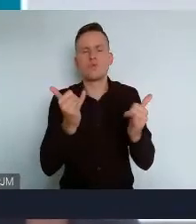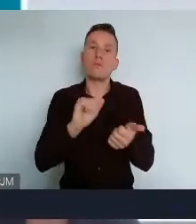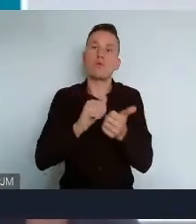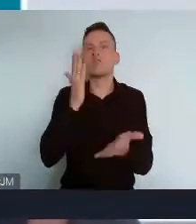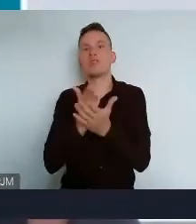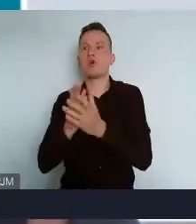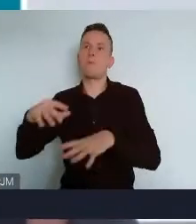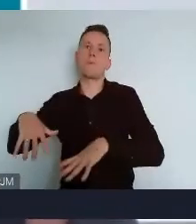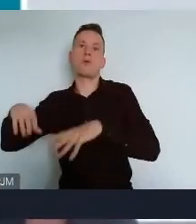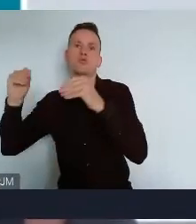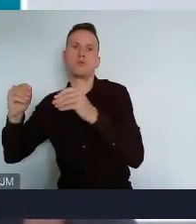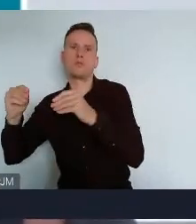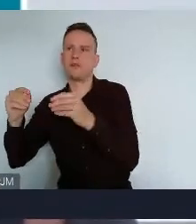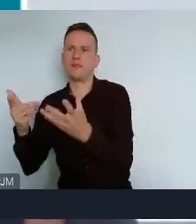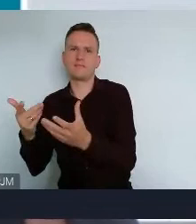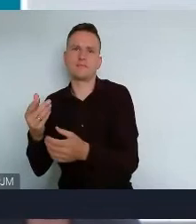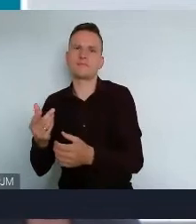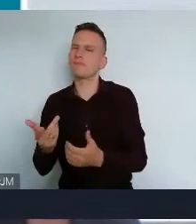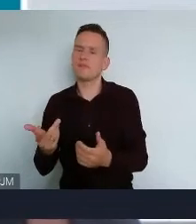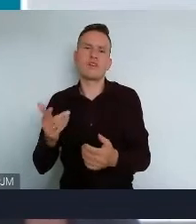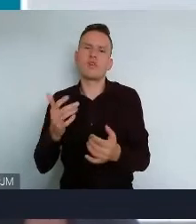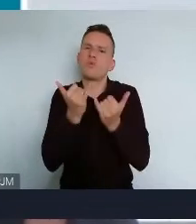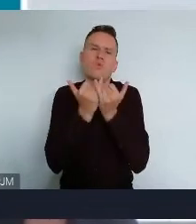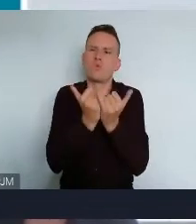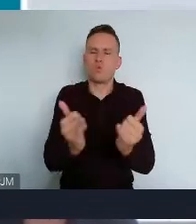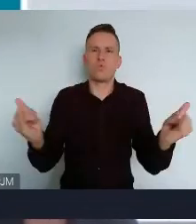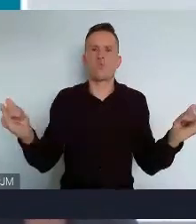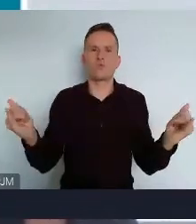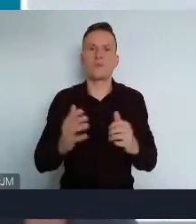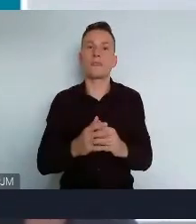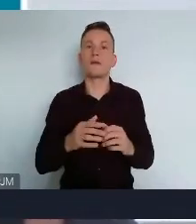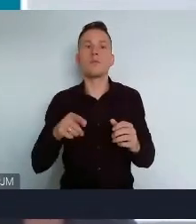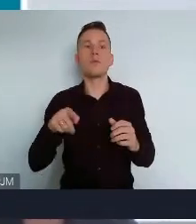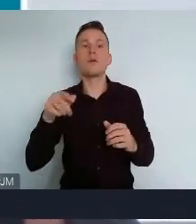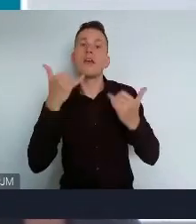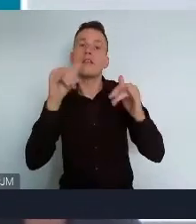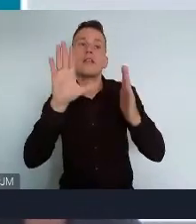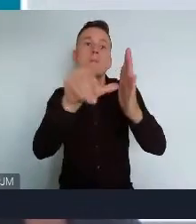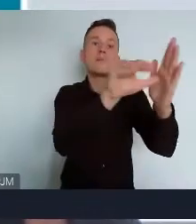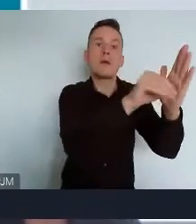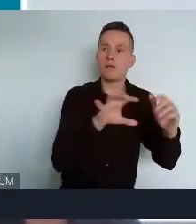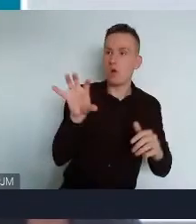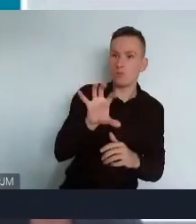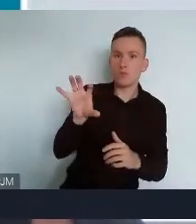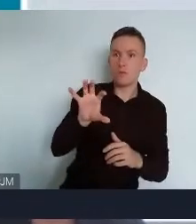aby inne miasta mogły sobie znaleźć odpowiednie miasto referencyjne, na którym będą mogły się wzorować.